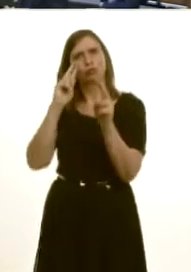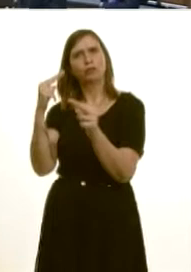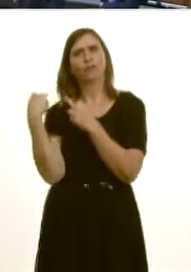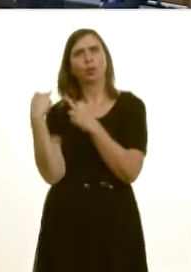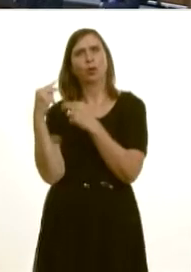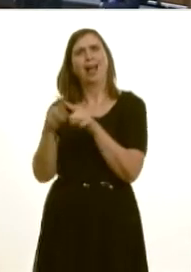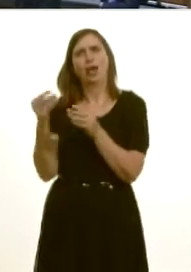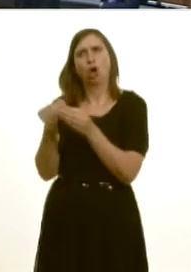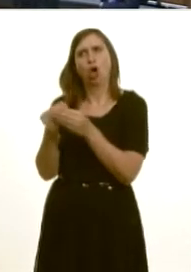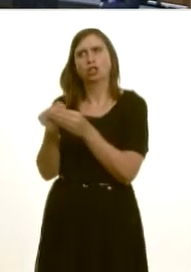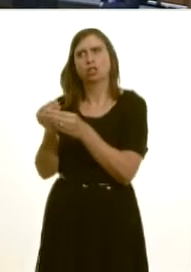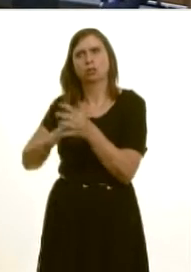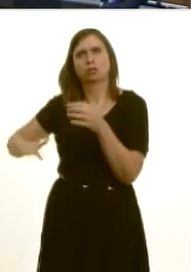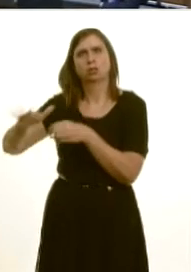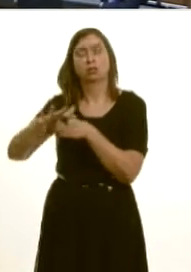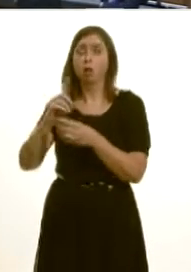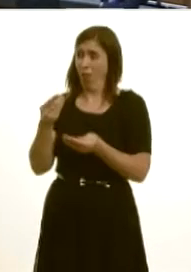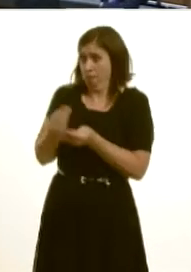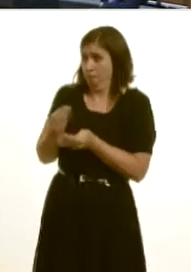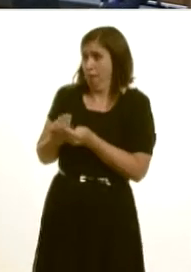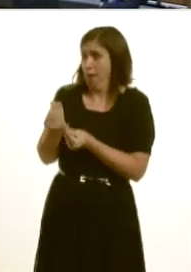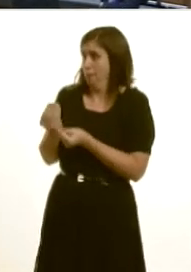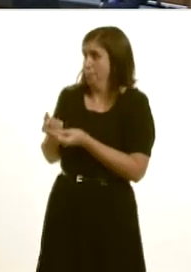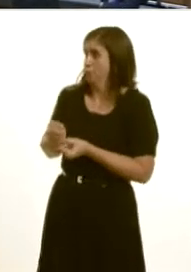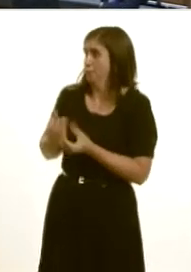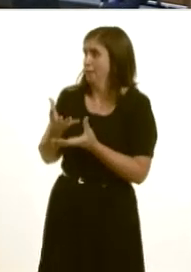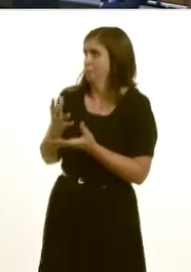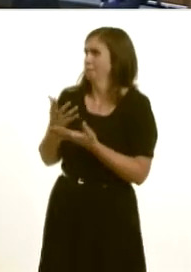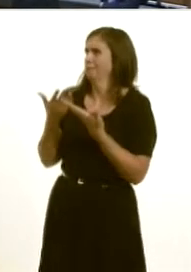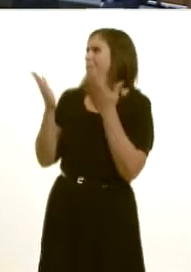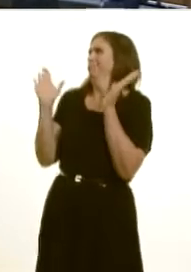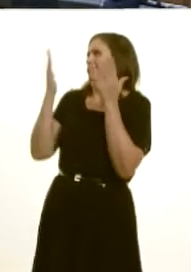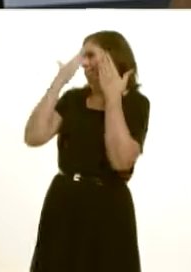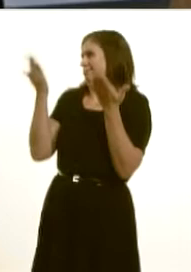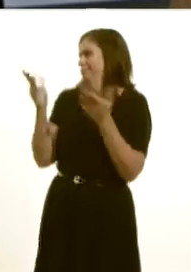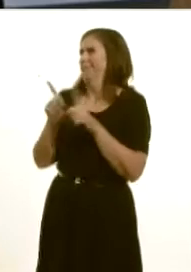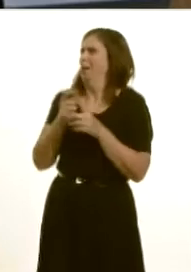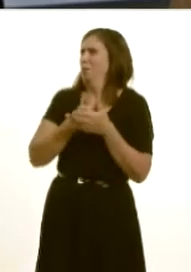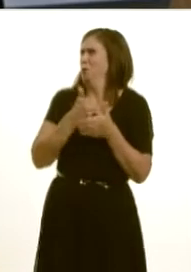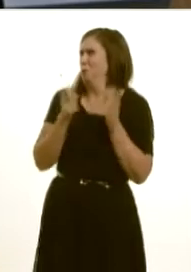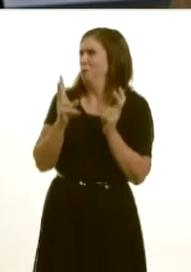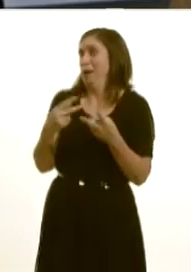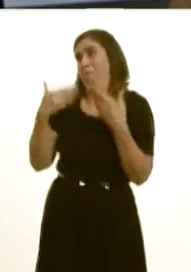Carwyn Jones: Bydd y costau yn agored, fel sydd yn wastad yn wir. Fodd bynnag, tra bod